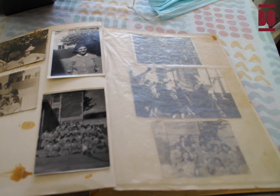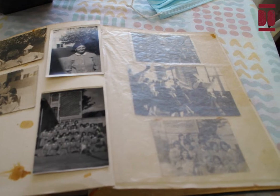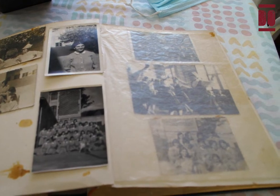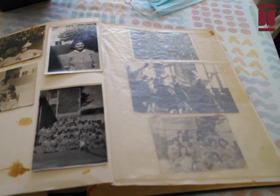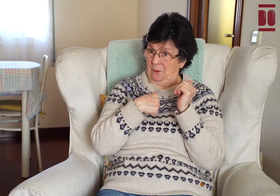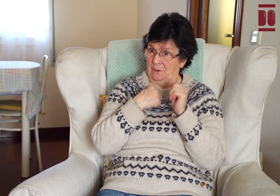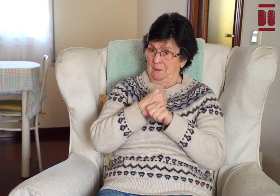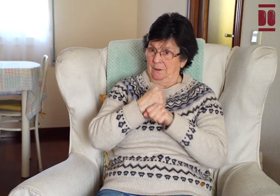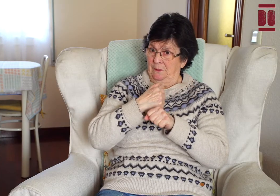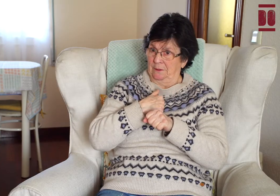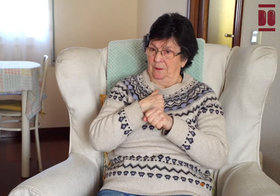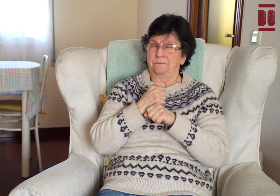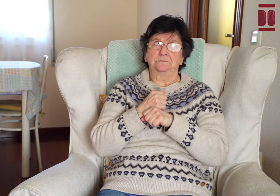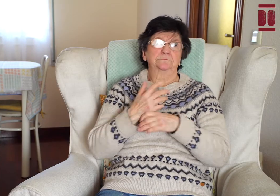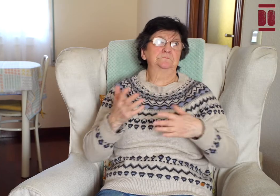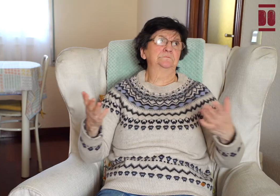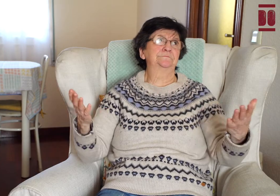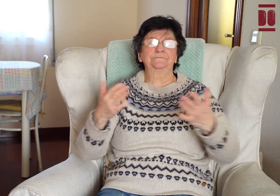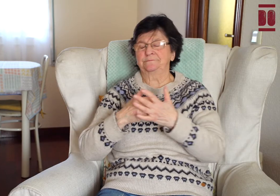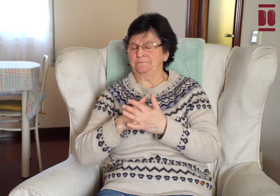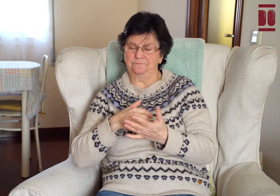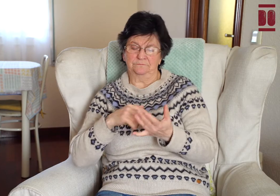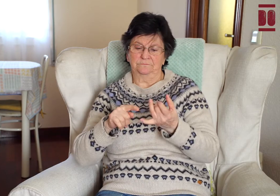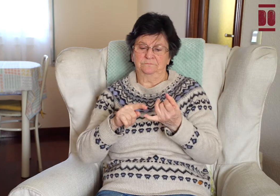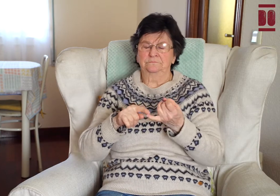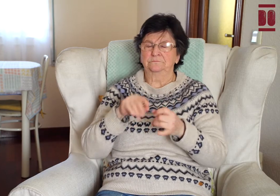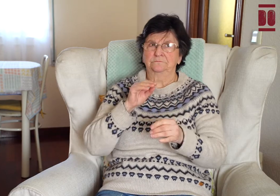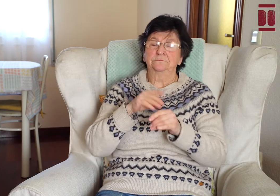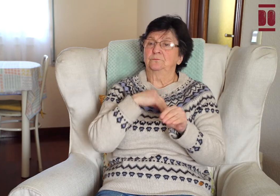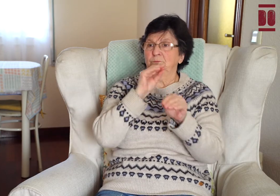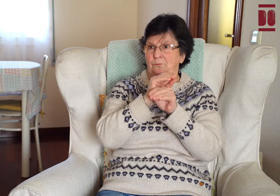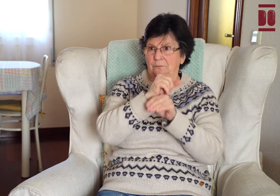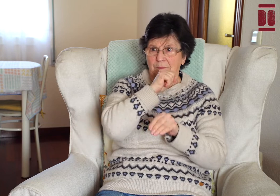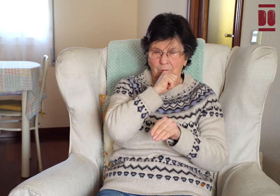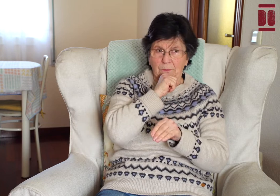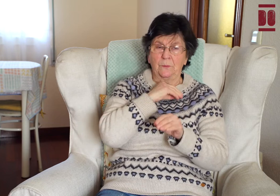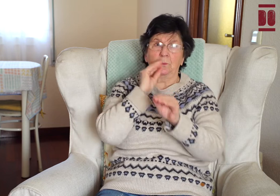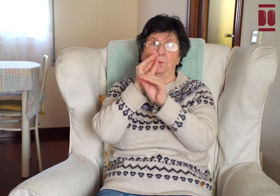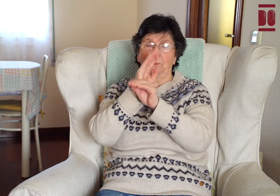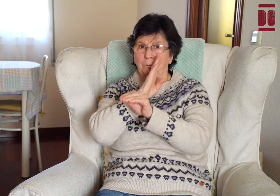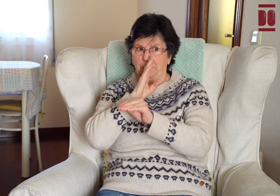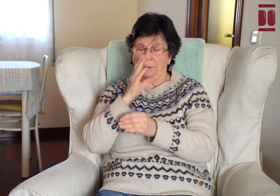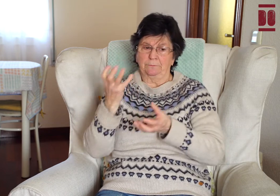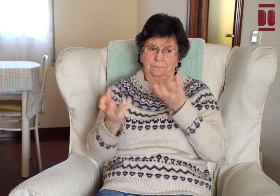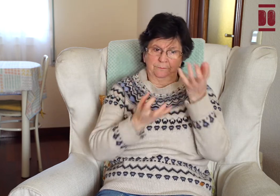¿Qué labores hacía en casa? Pues hombre, pues cuidaba de mi abuela y de mi madre, preparaba